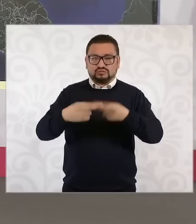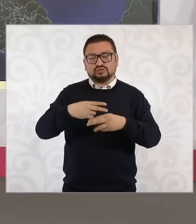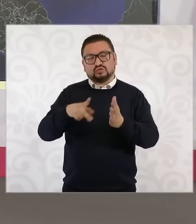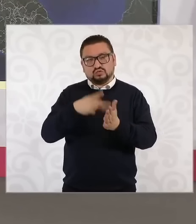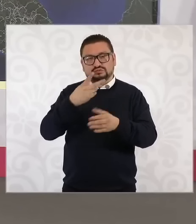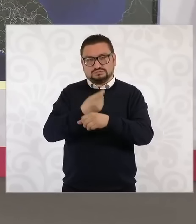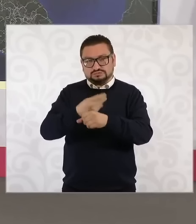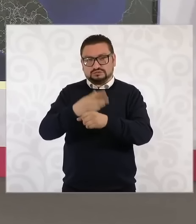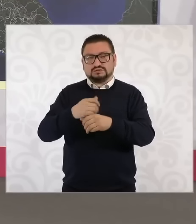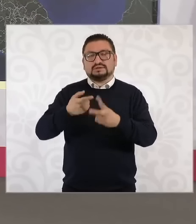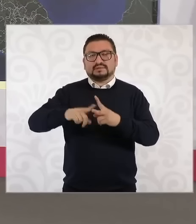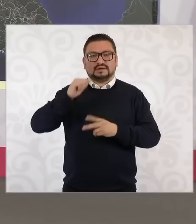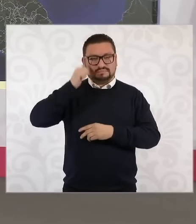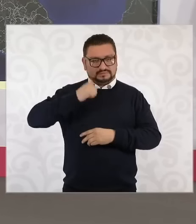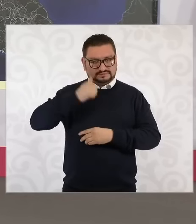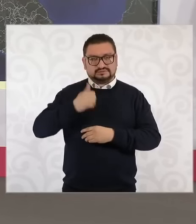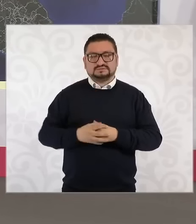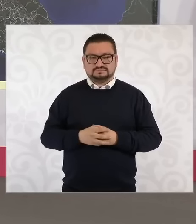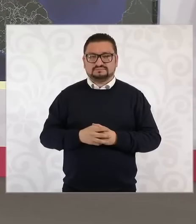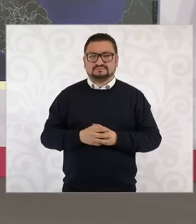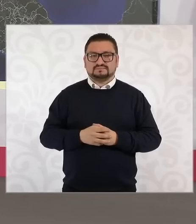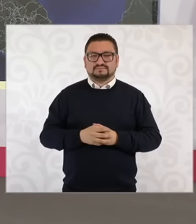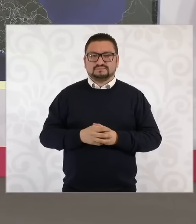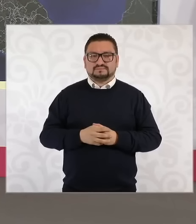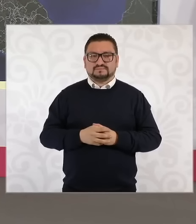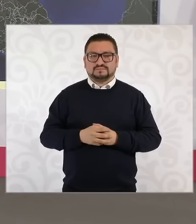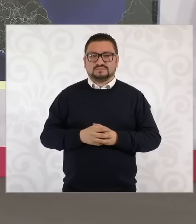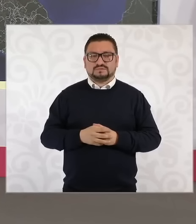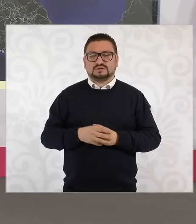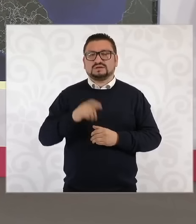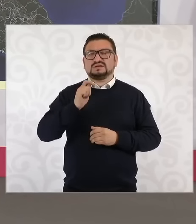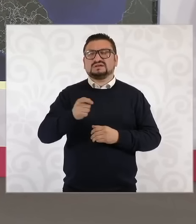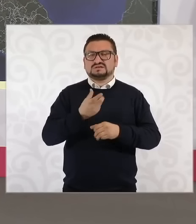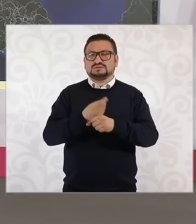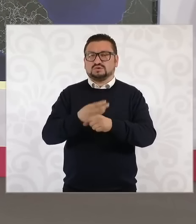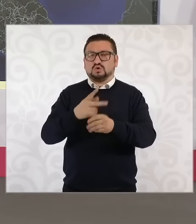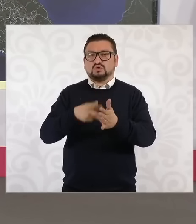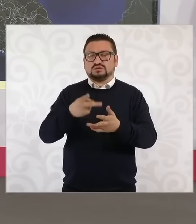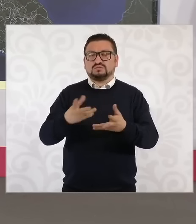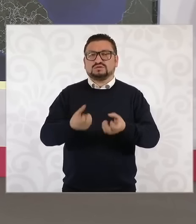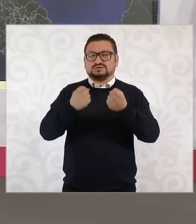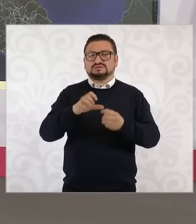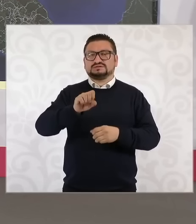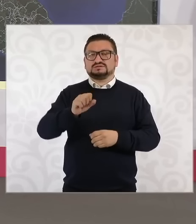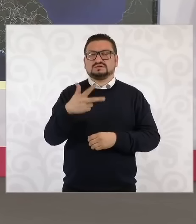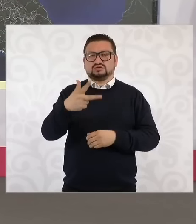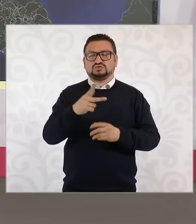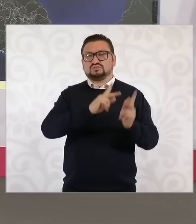en abril. Son eh ah, bueno, esto es reconstrucción de de 68 puentes en guerrero que están concluidos,